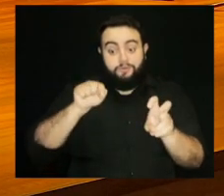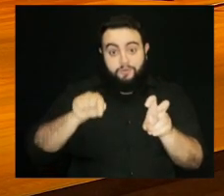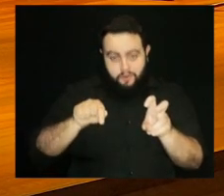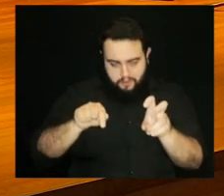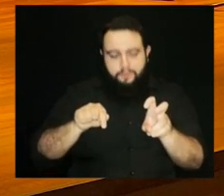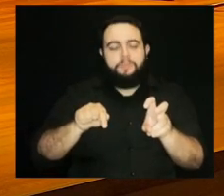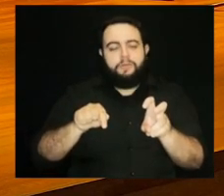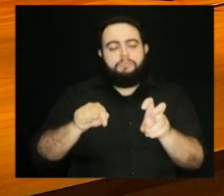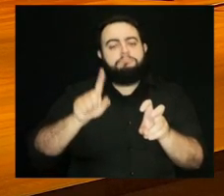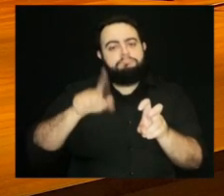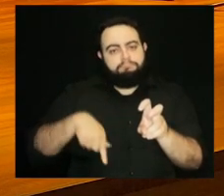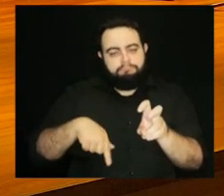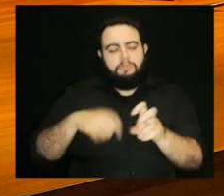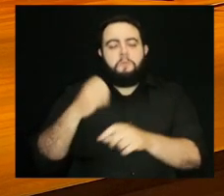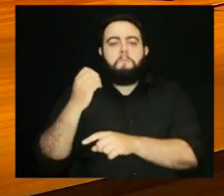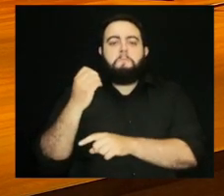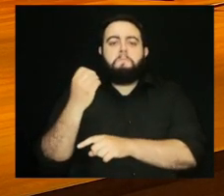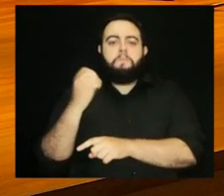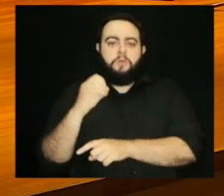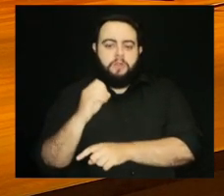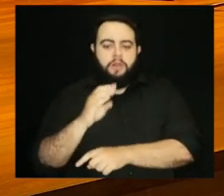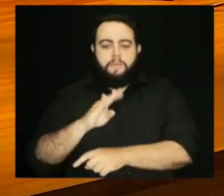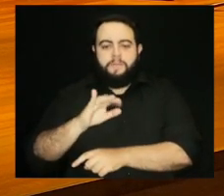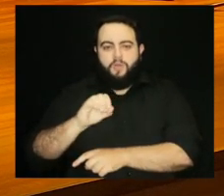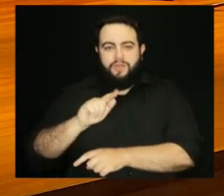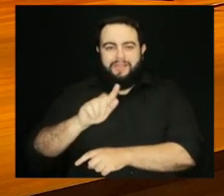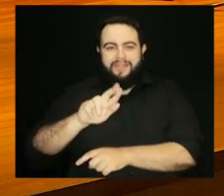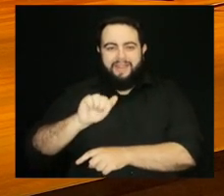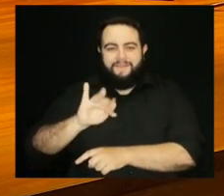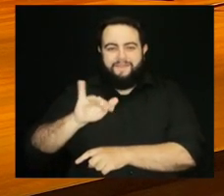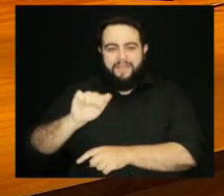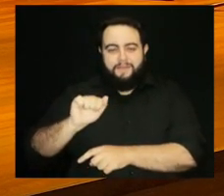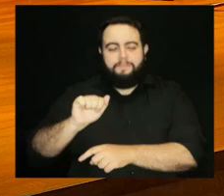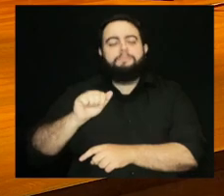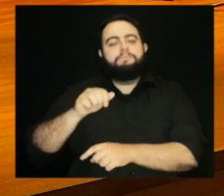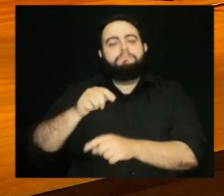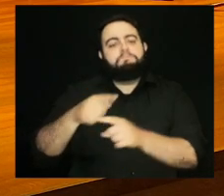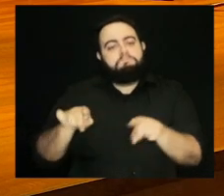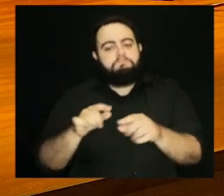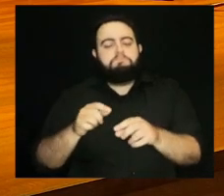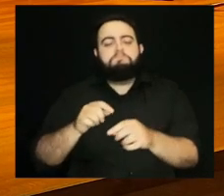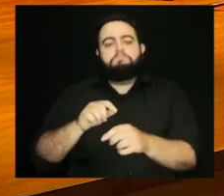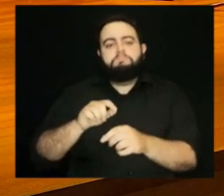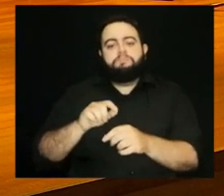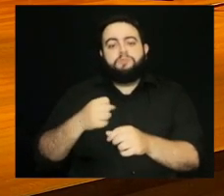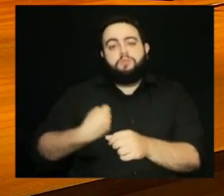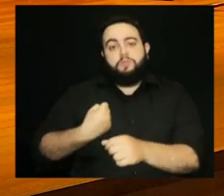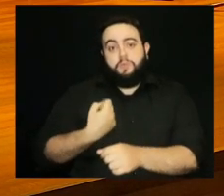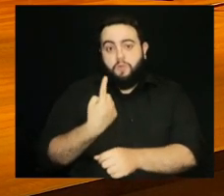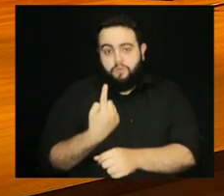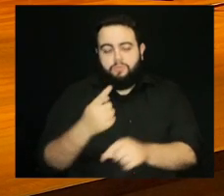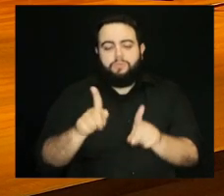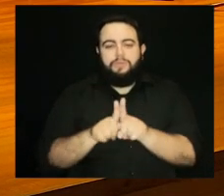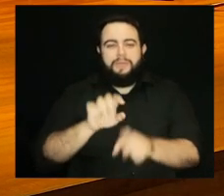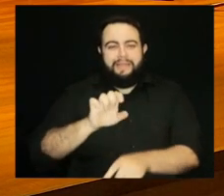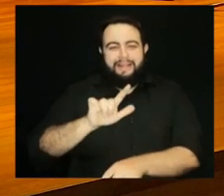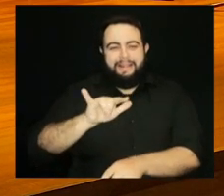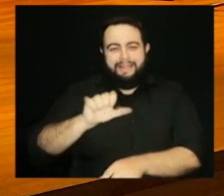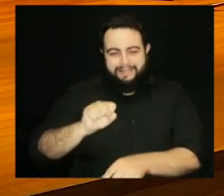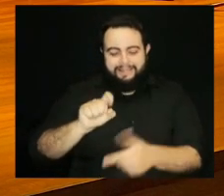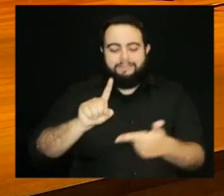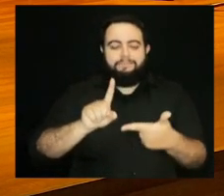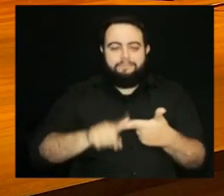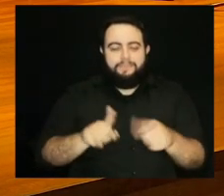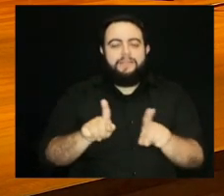que saiu no ano passado; Elis: uma biografia musical, que saiu em 2015 e Lupicínio: uma biografia musical,